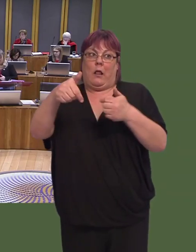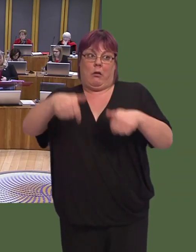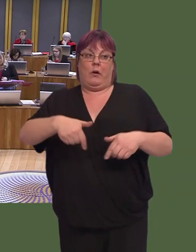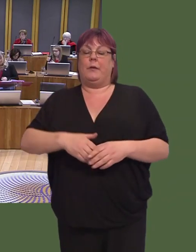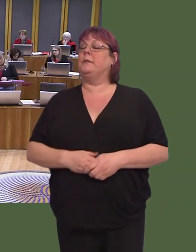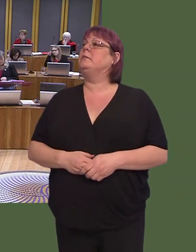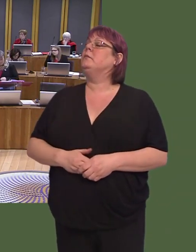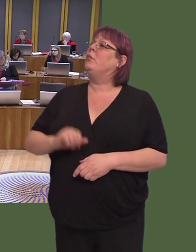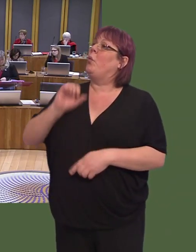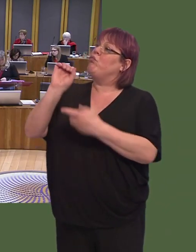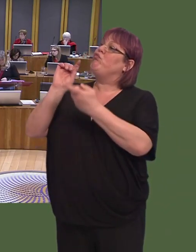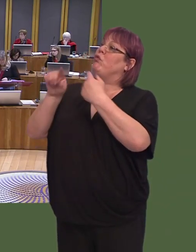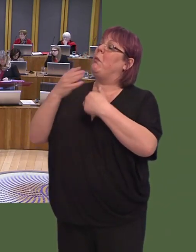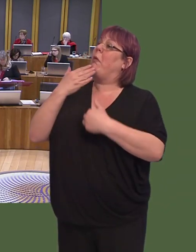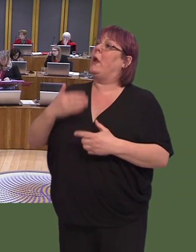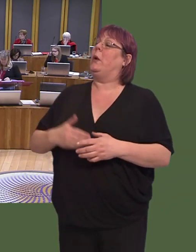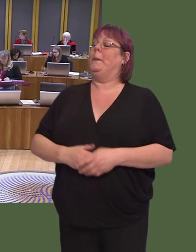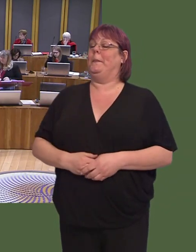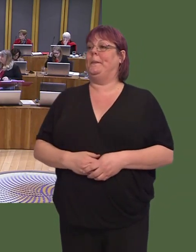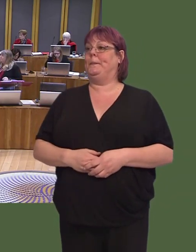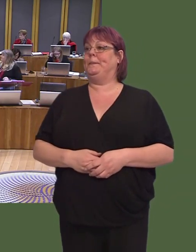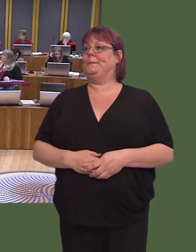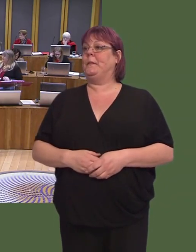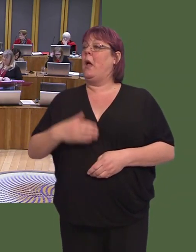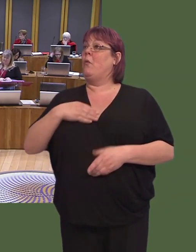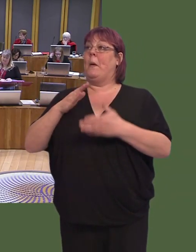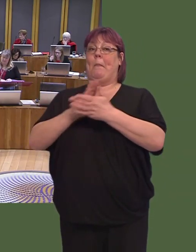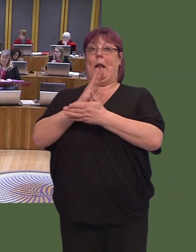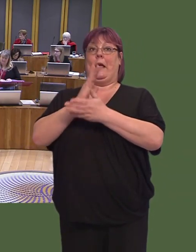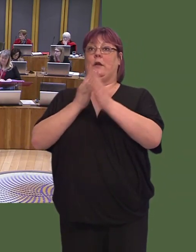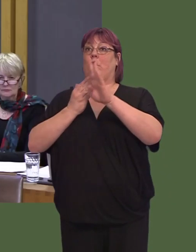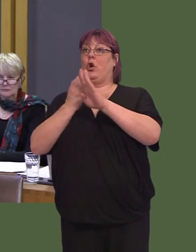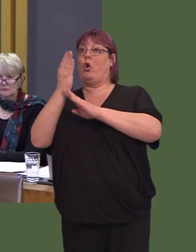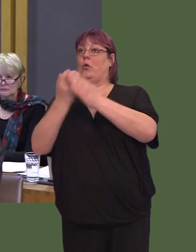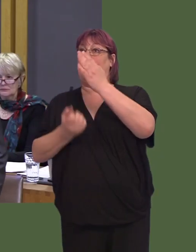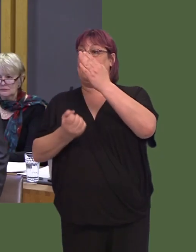Mi oeddwn i'n falch iawn o allu bod mewn digwyddiad yn Rhosneigr nos Wener diwethaf lle roedd